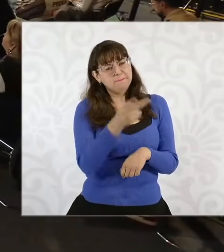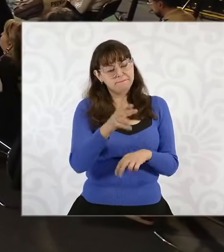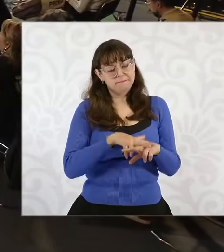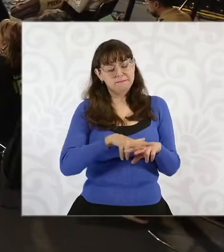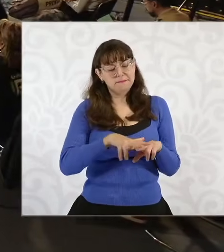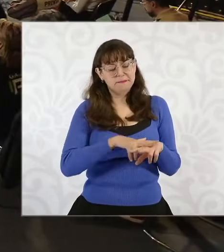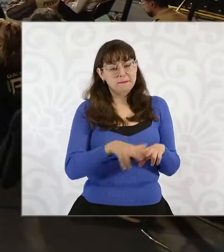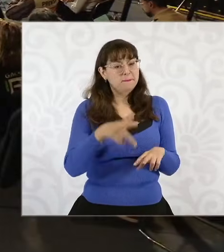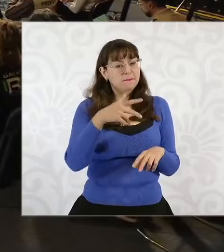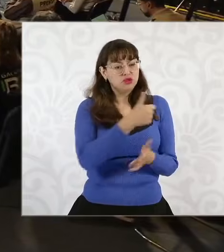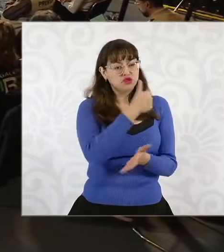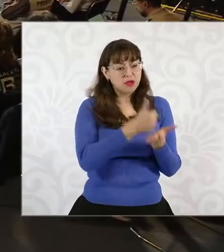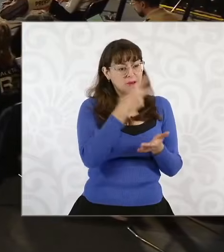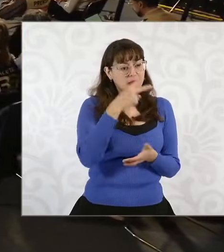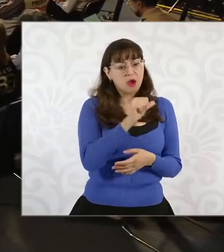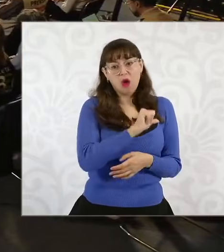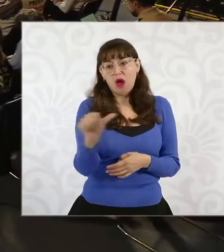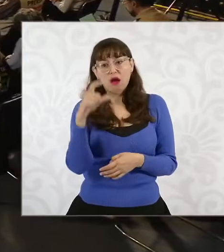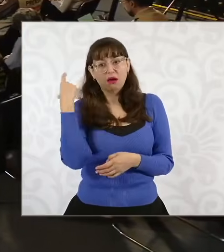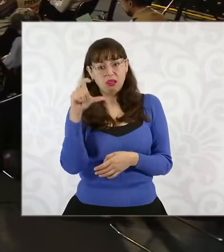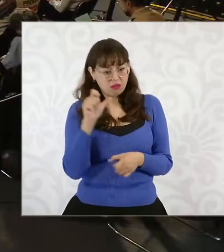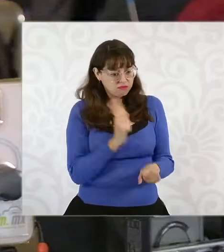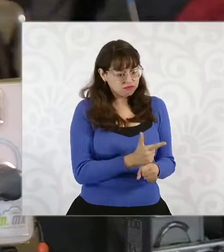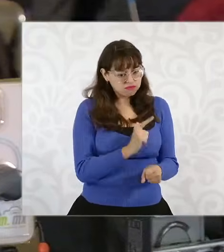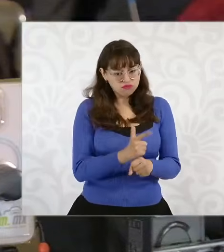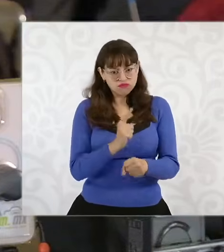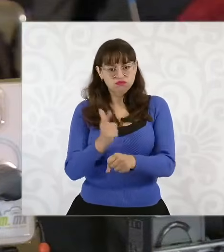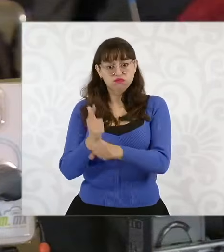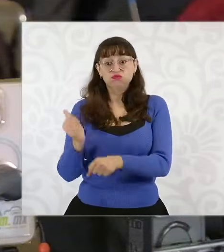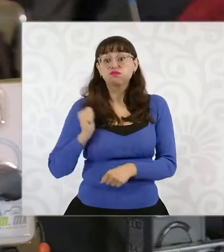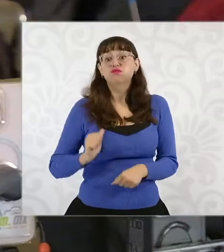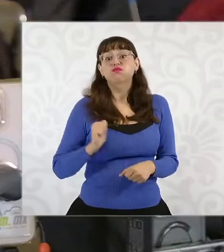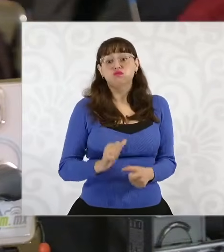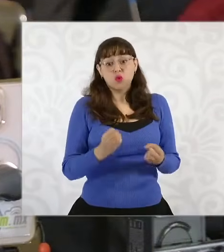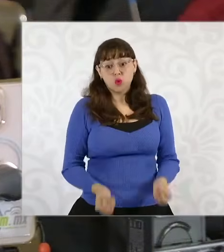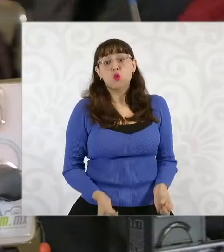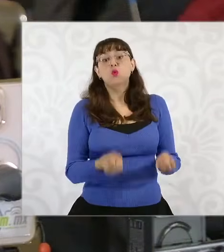si han que cuántos vestigios han encontrado en ese tramo y sobre todo este si ese tipo